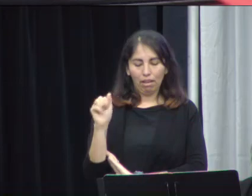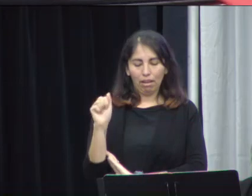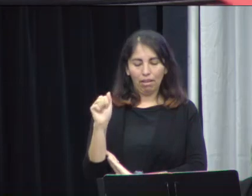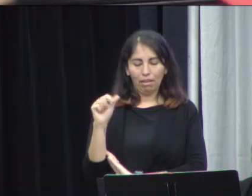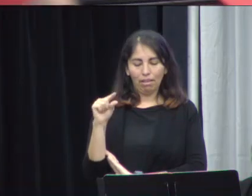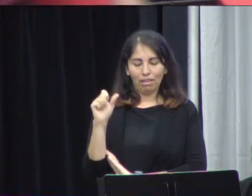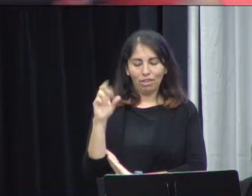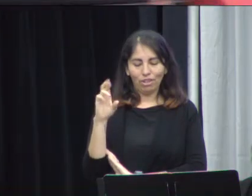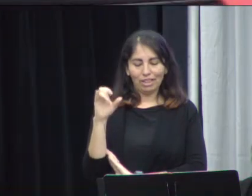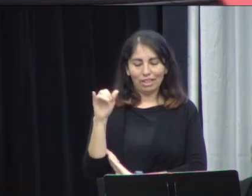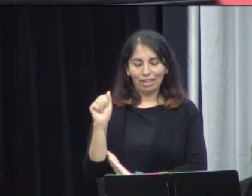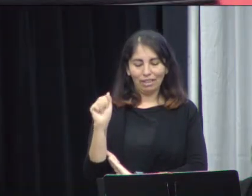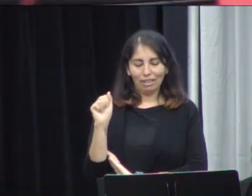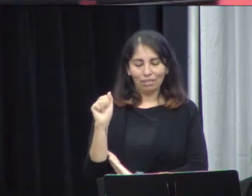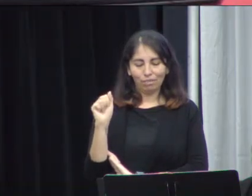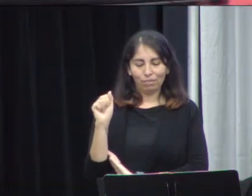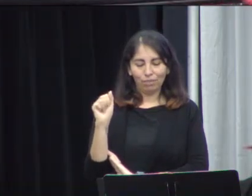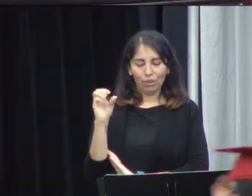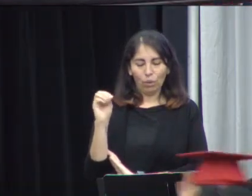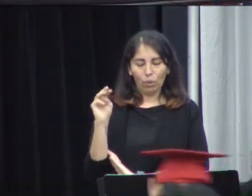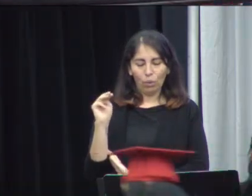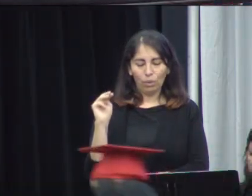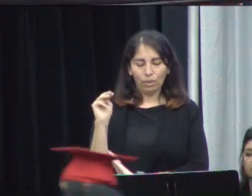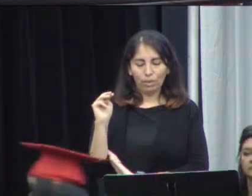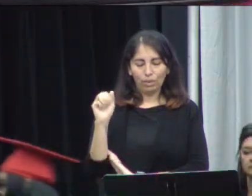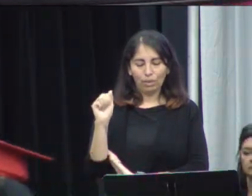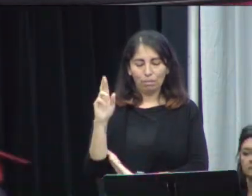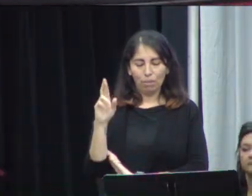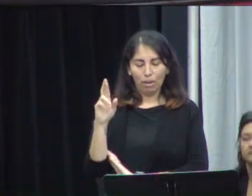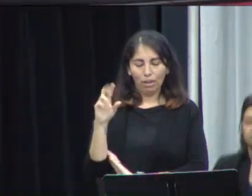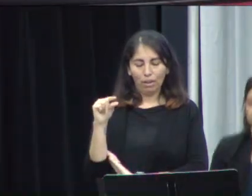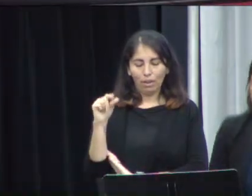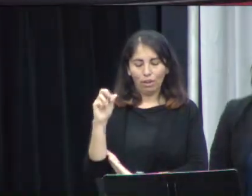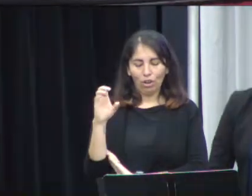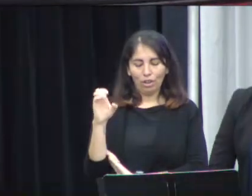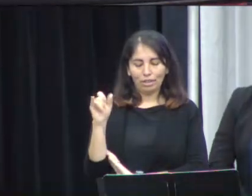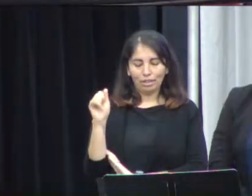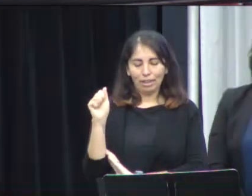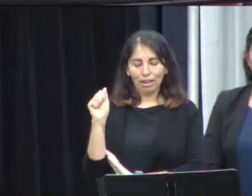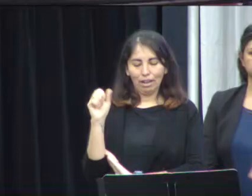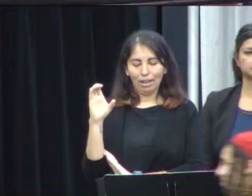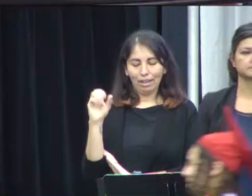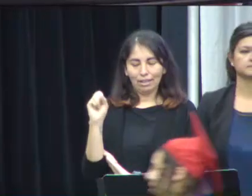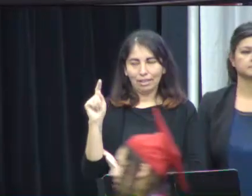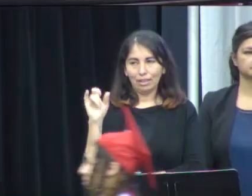Natalia Garcia. (audience applauds) Osmar Garcia Castillo.